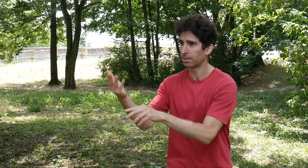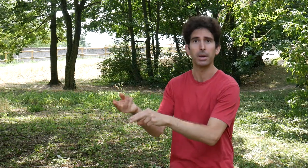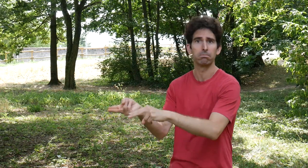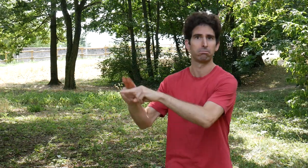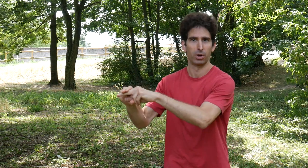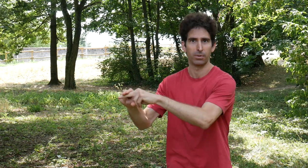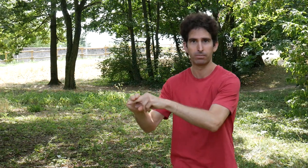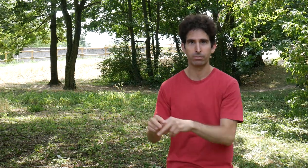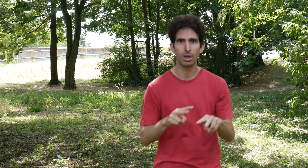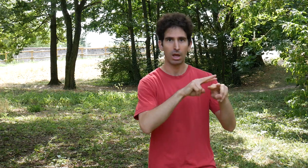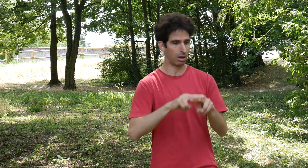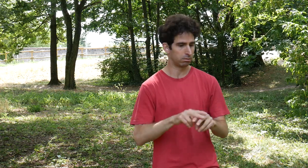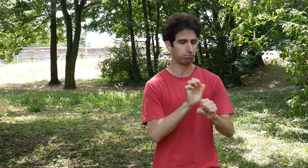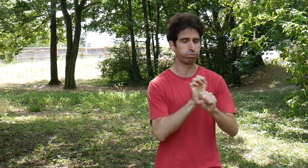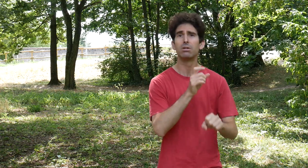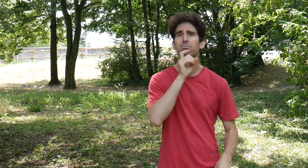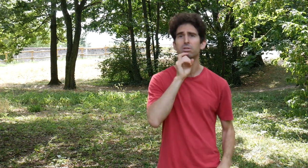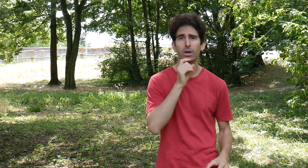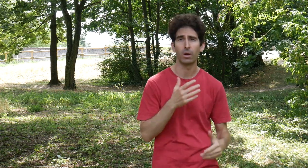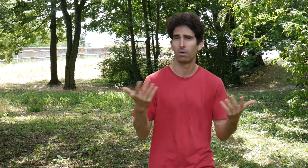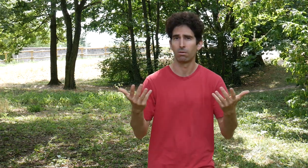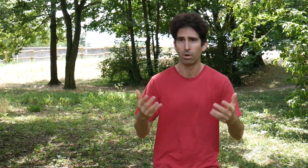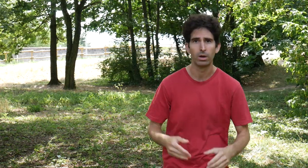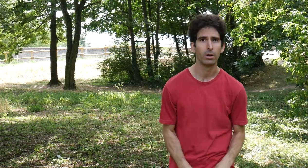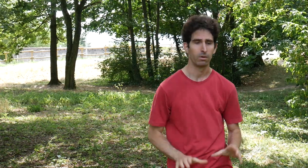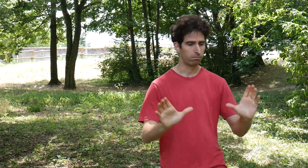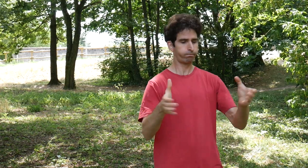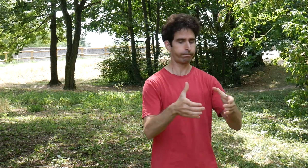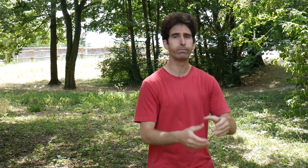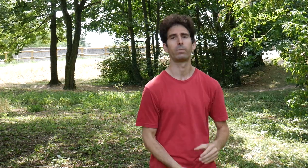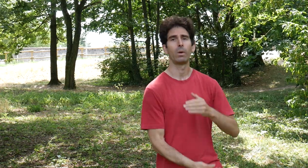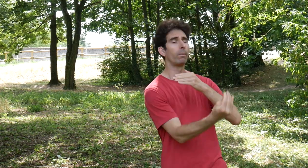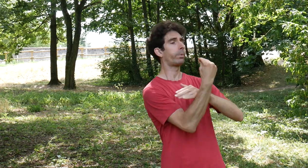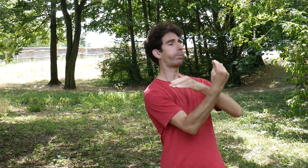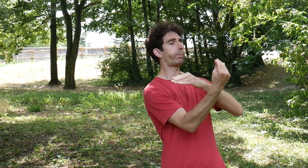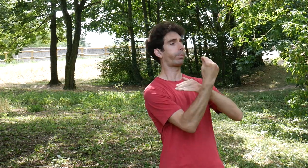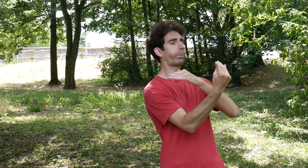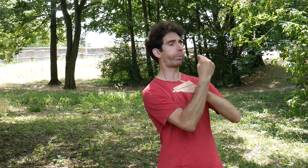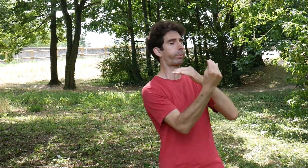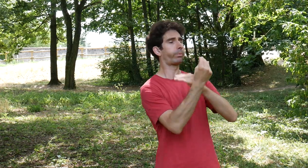Puis ils meurent. Le reste qui ne s'est pas encore accouplé se fait entretenir à la ruche.